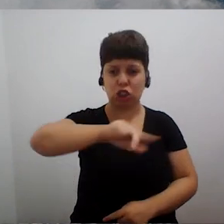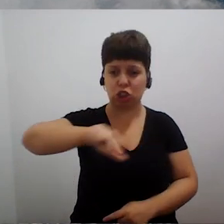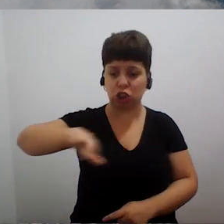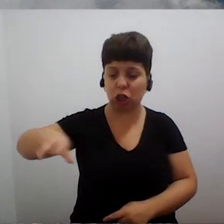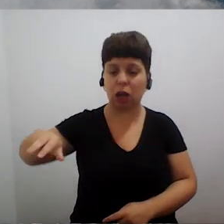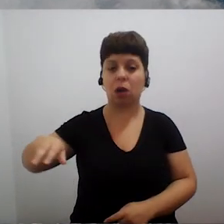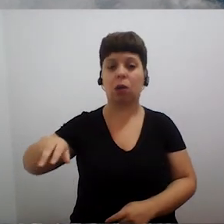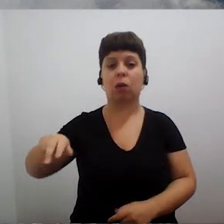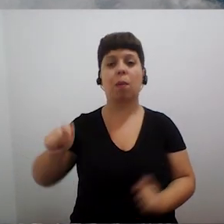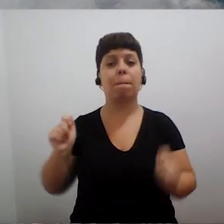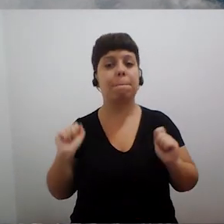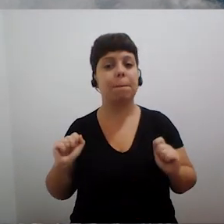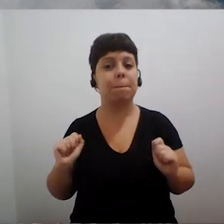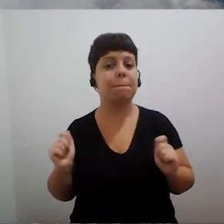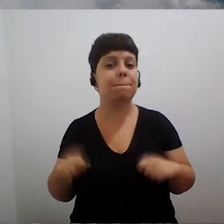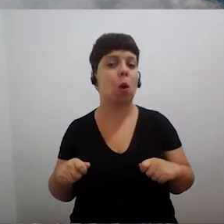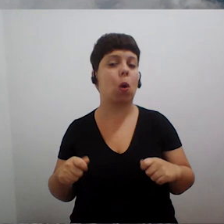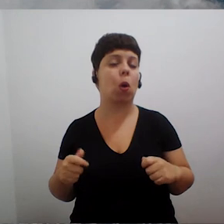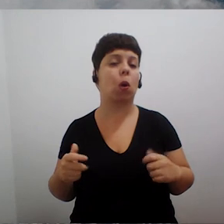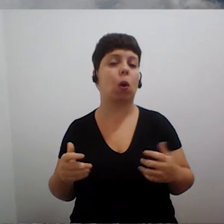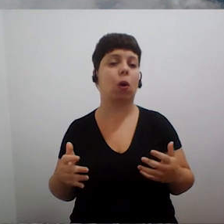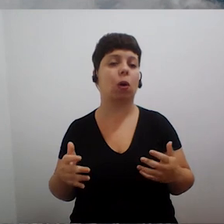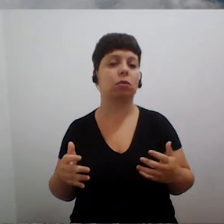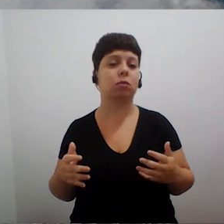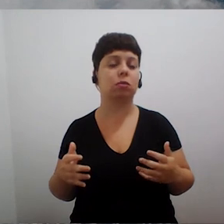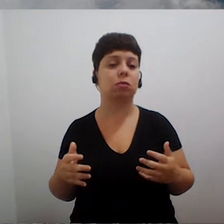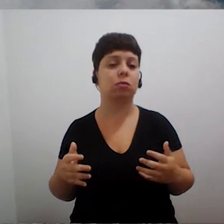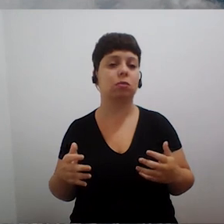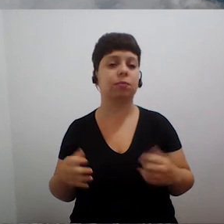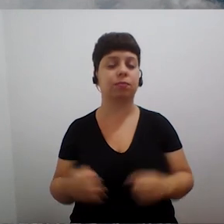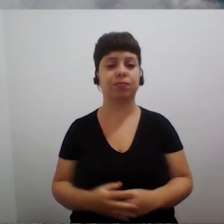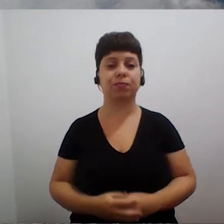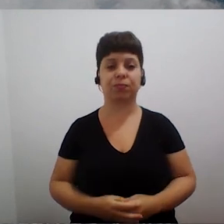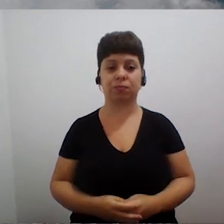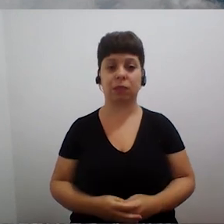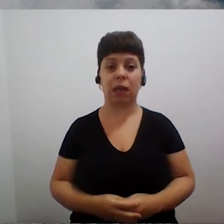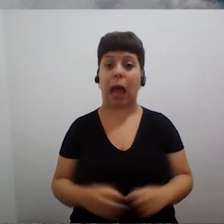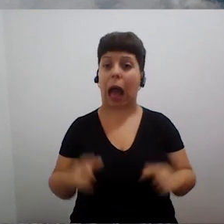elas possam, e seus líderes, elas possam aprofundar a sua ação